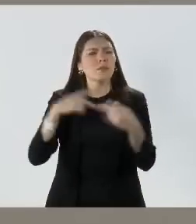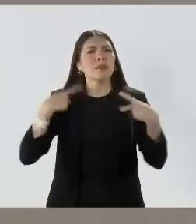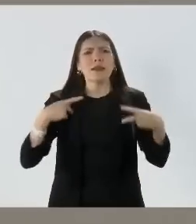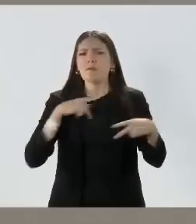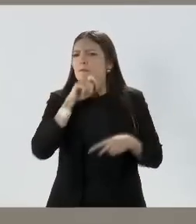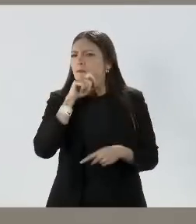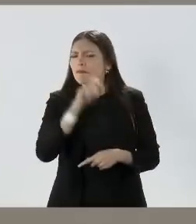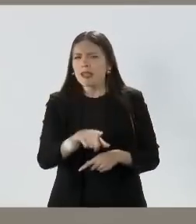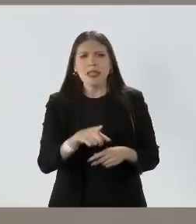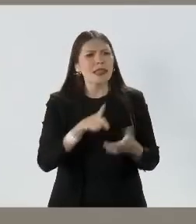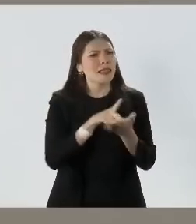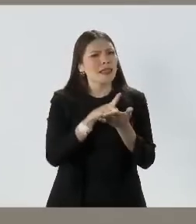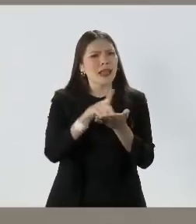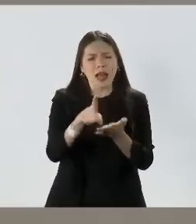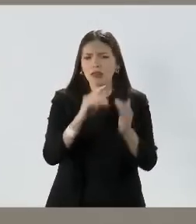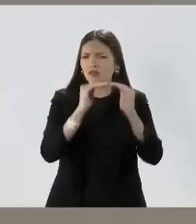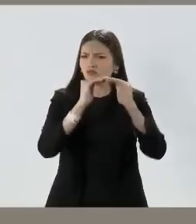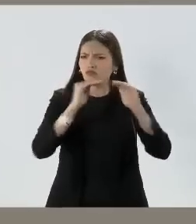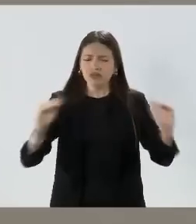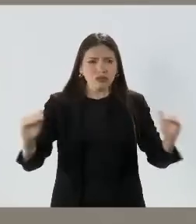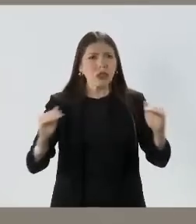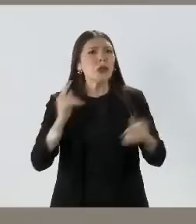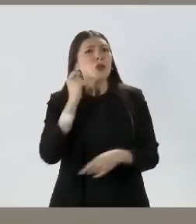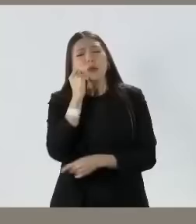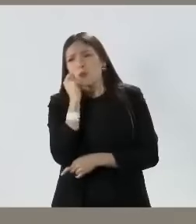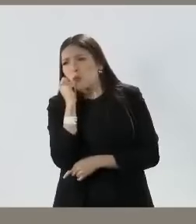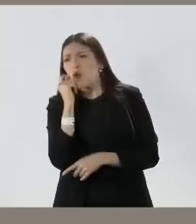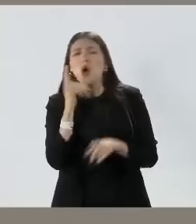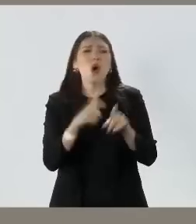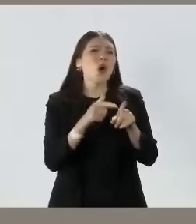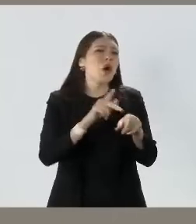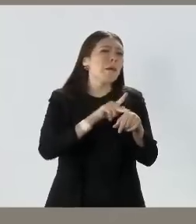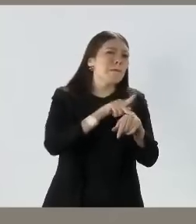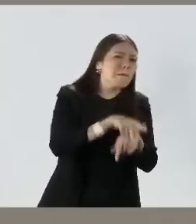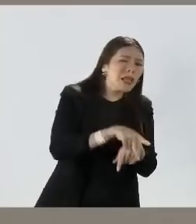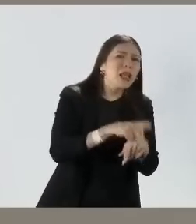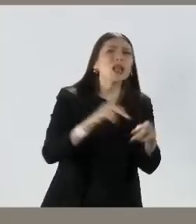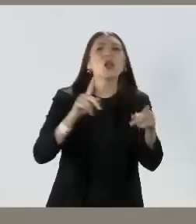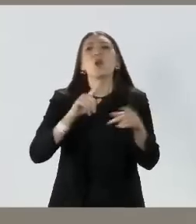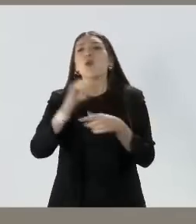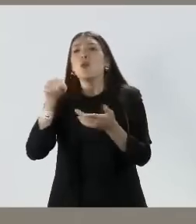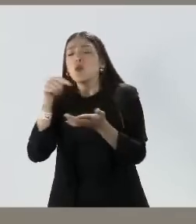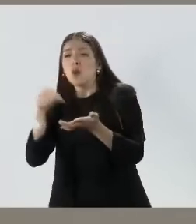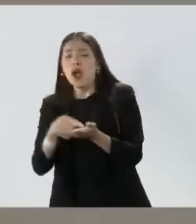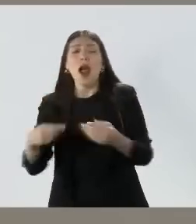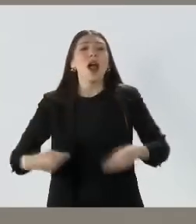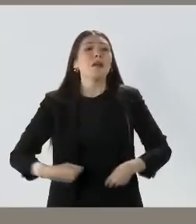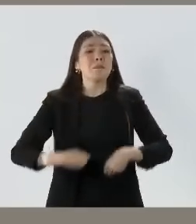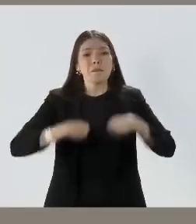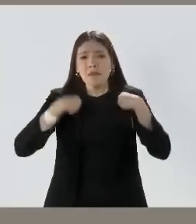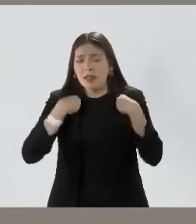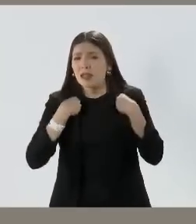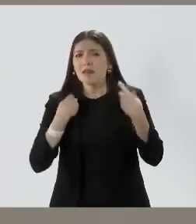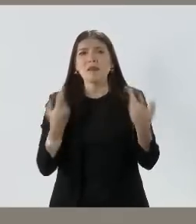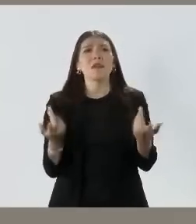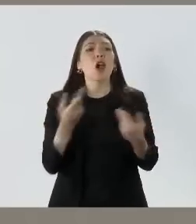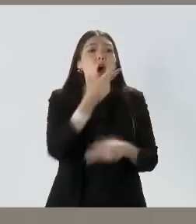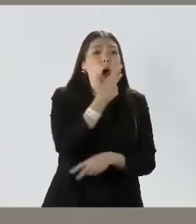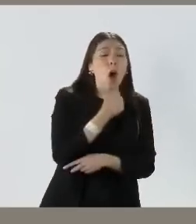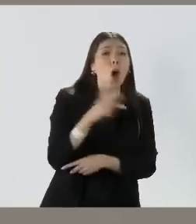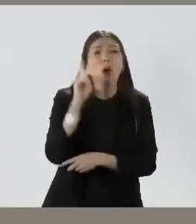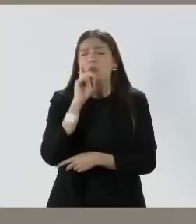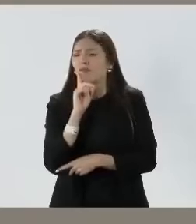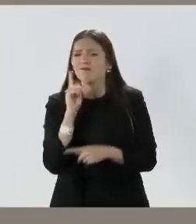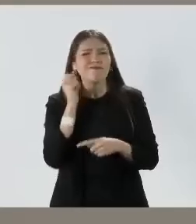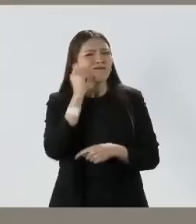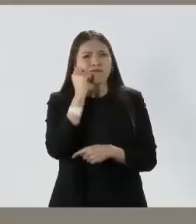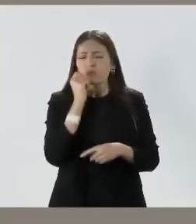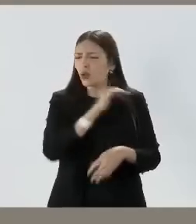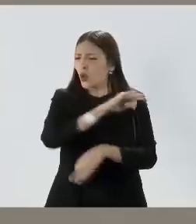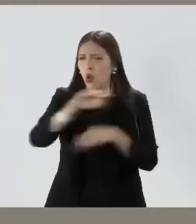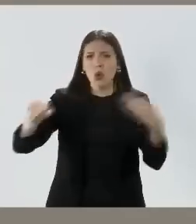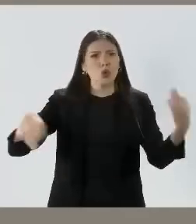su color de piel su género o el lugar donde vive donde todas y todos tengan la misma posibilidad